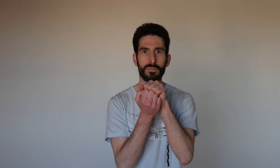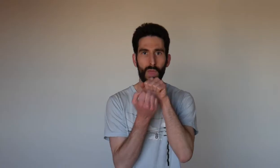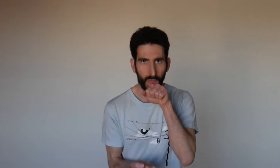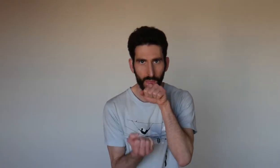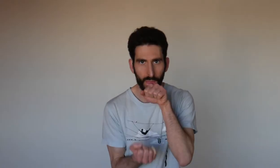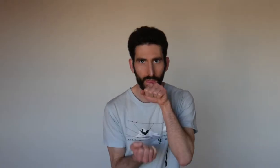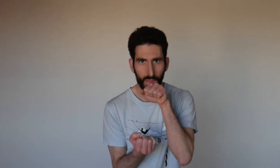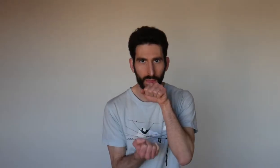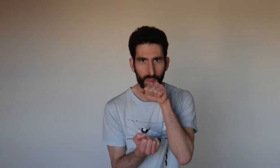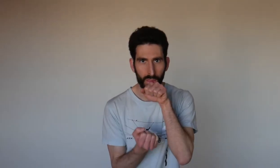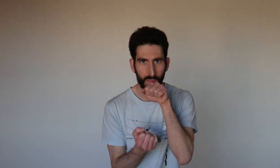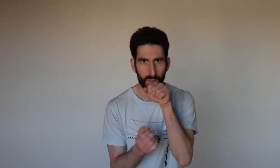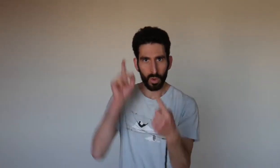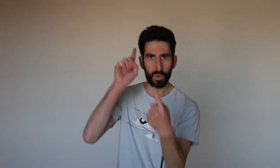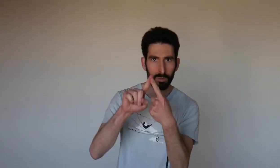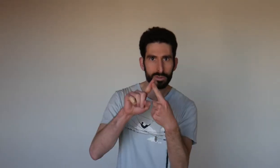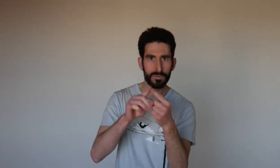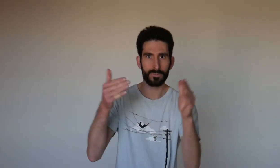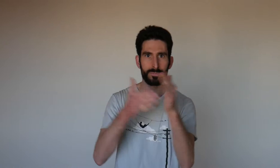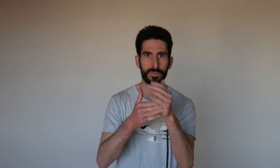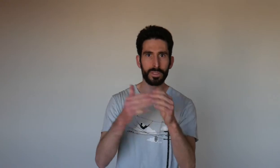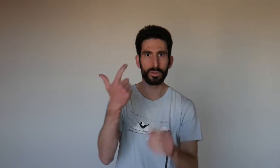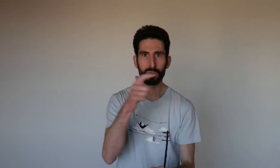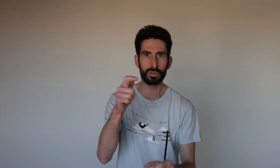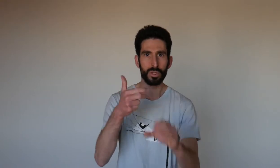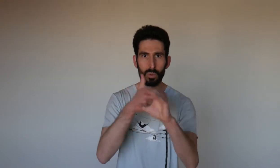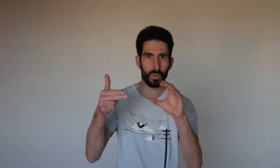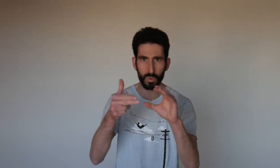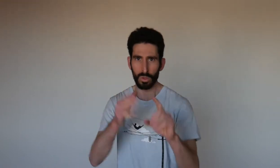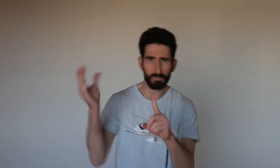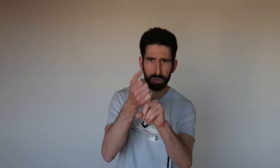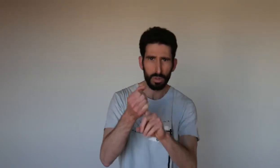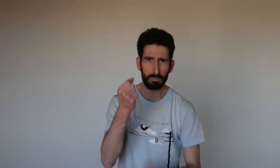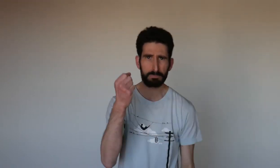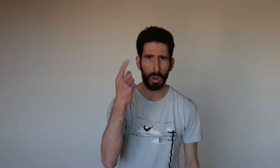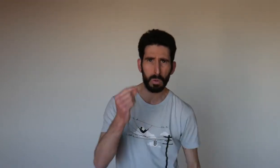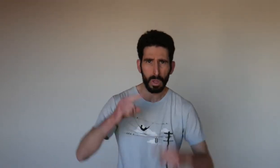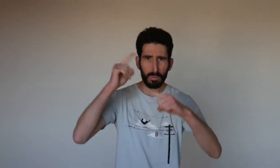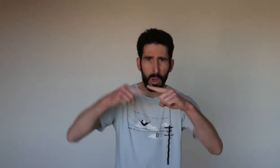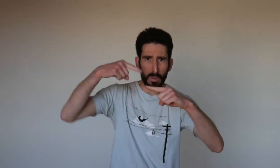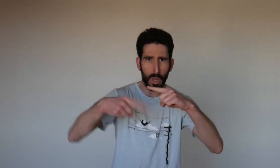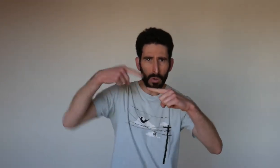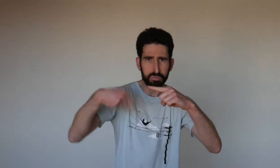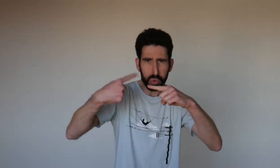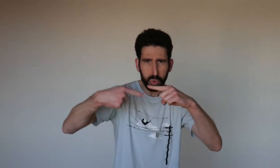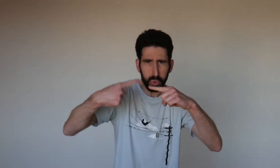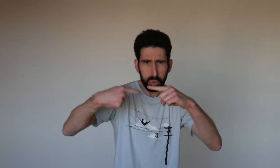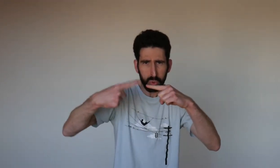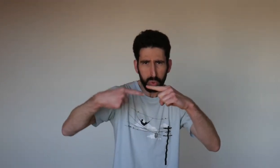*Bouche bée* L'objectif de 1200€ a déjà été atteint. *Défilement compteur*